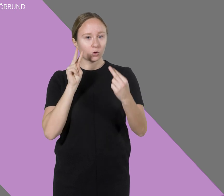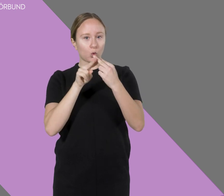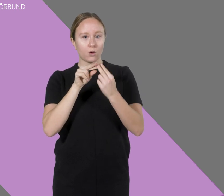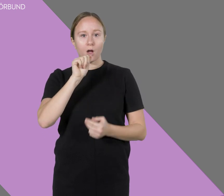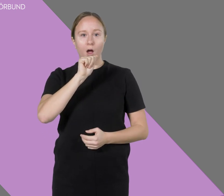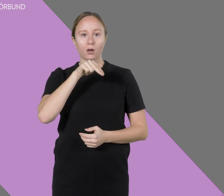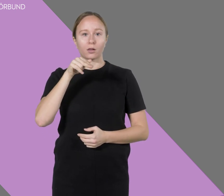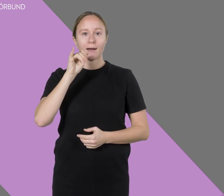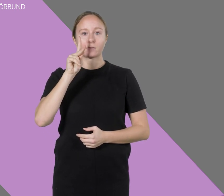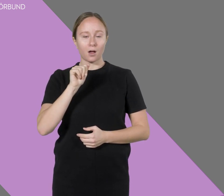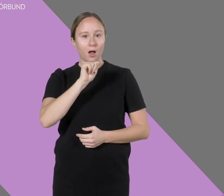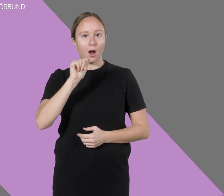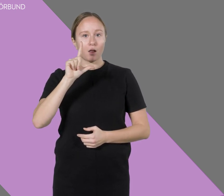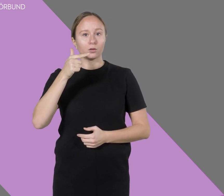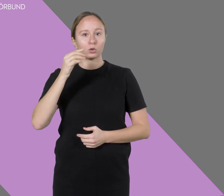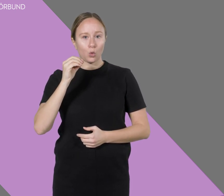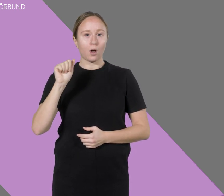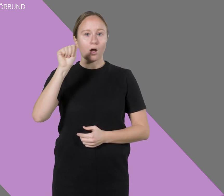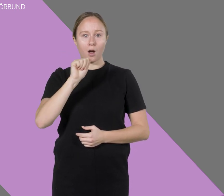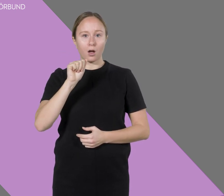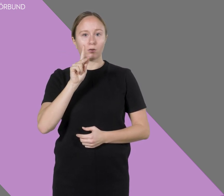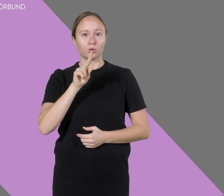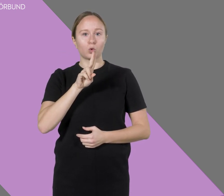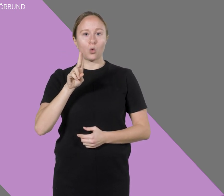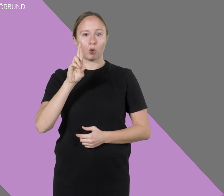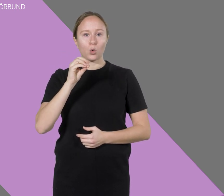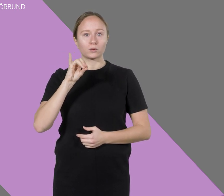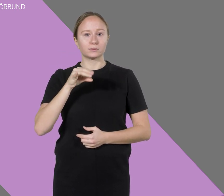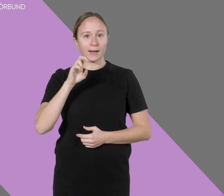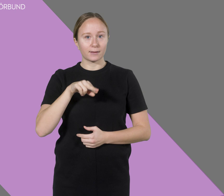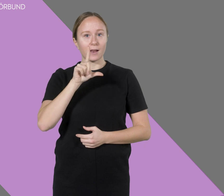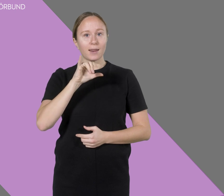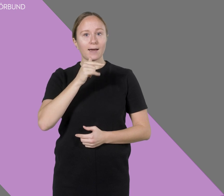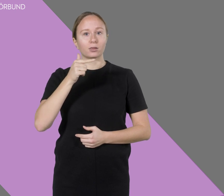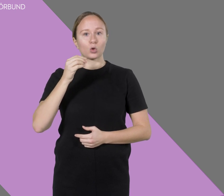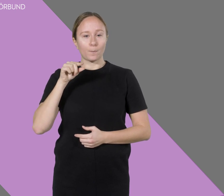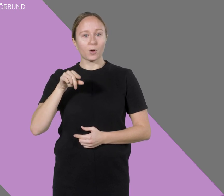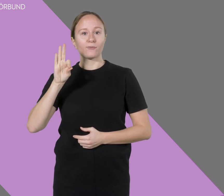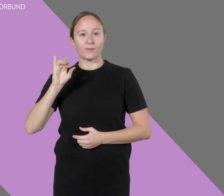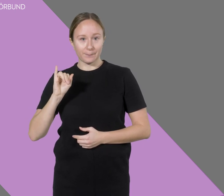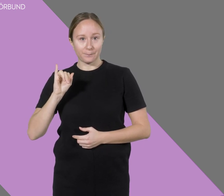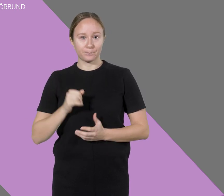Kontakt annika.aalto@kuurojenliitto.fi